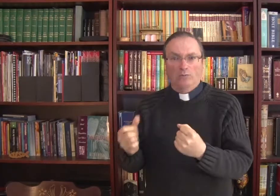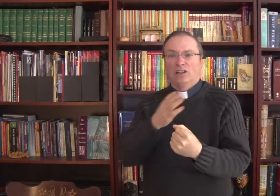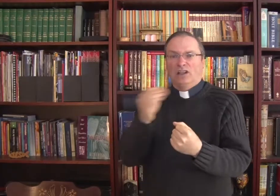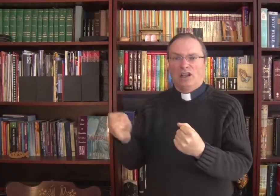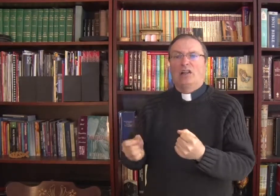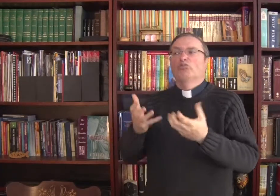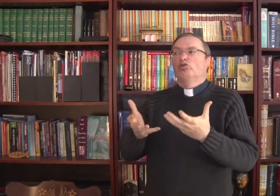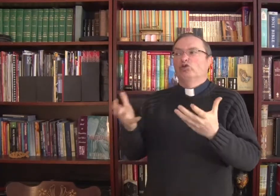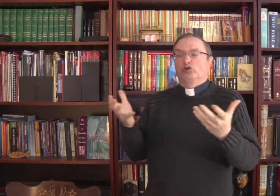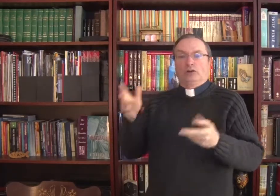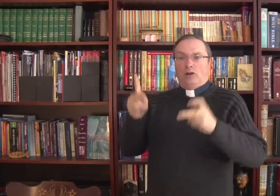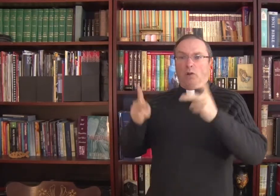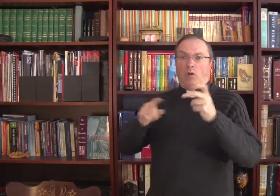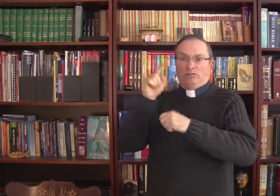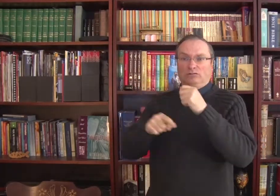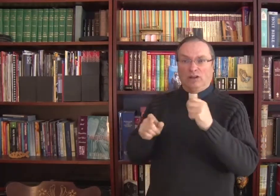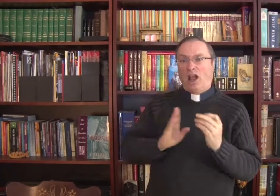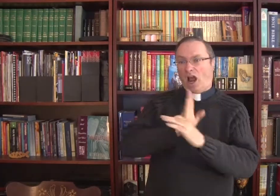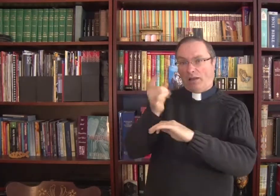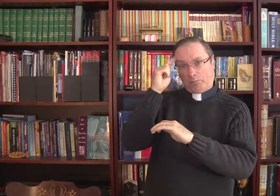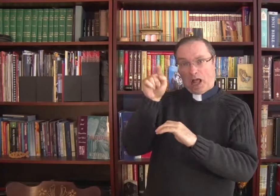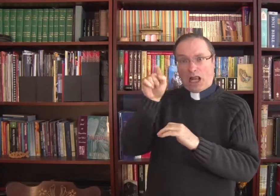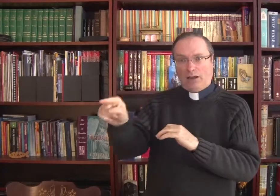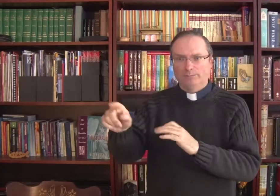et dont la majorité du monde entre par là.